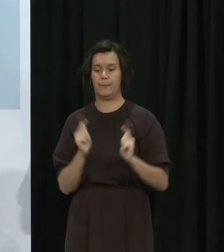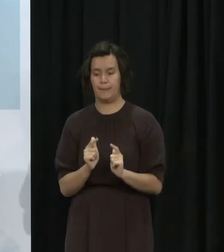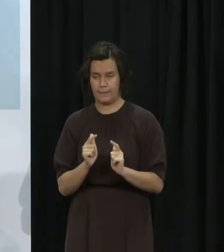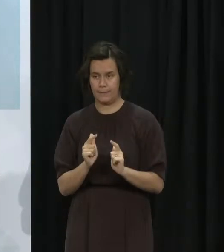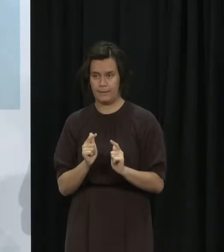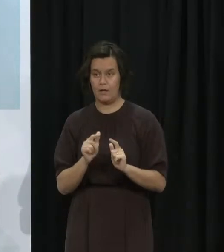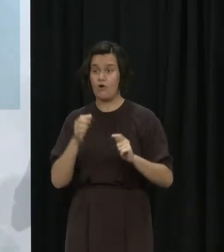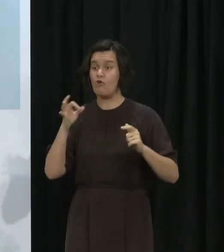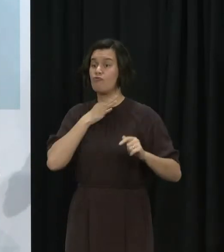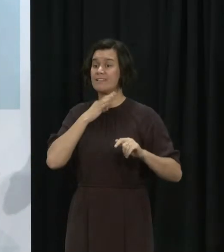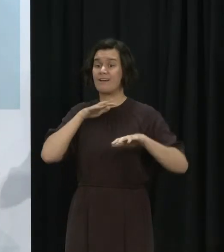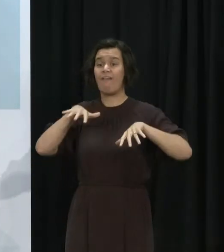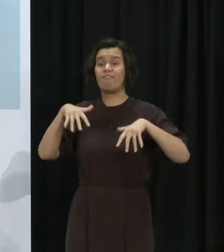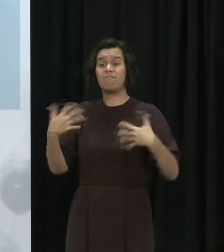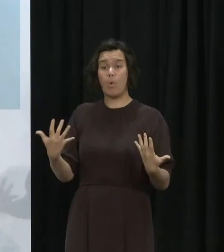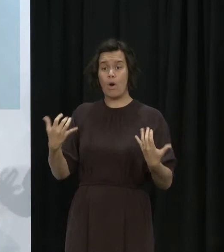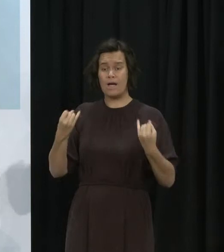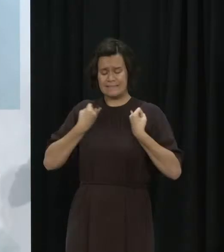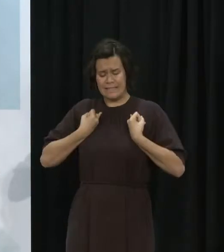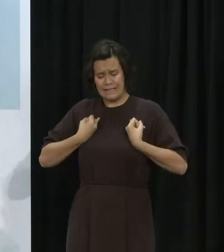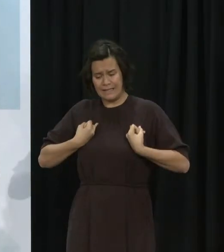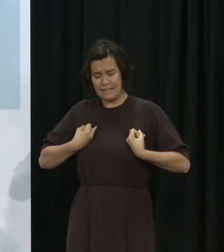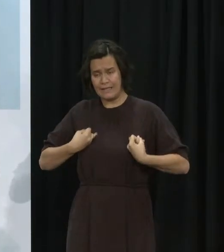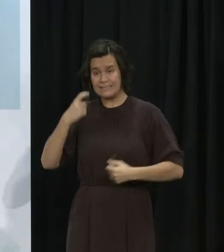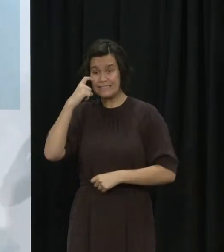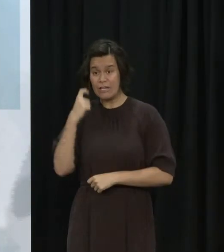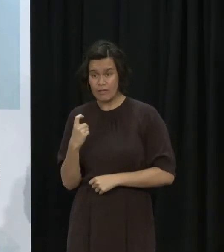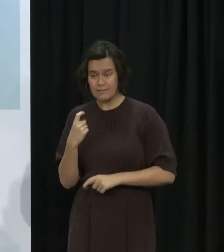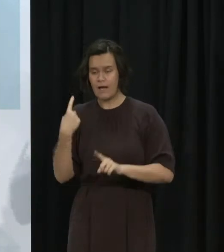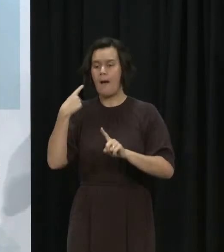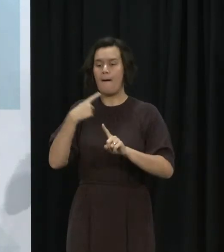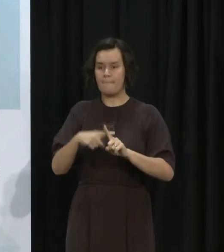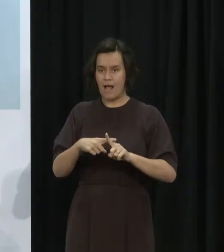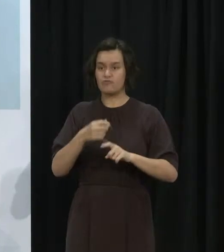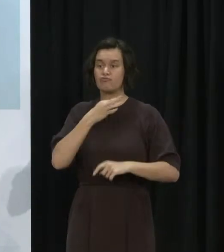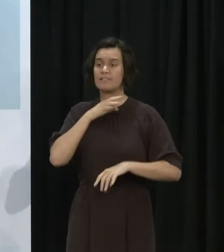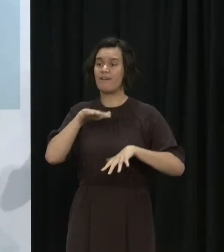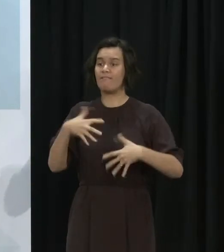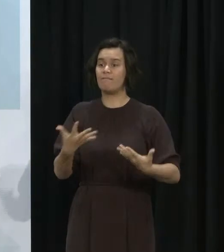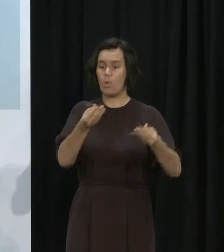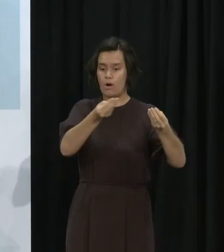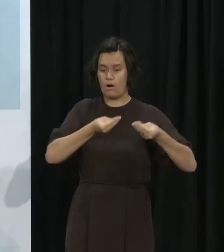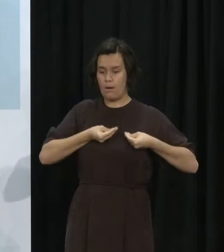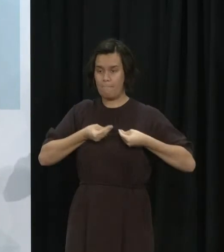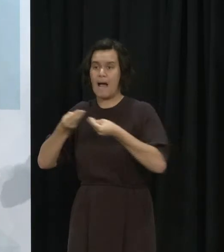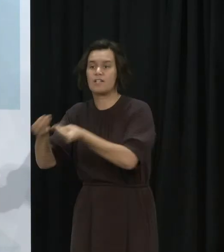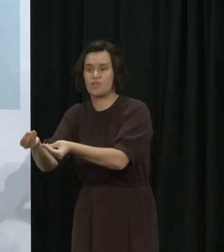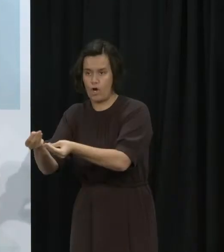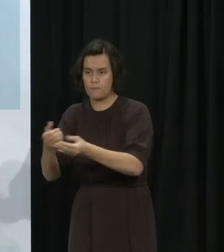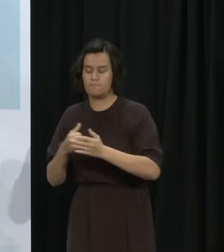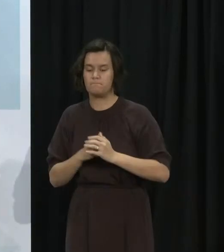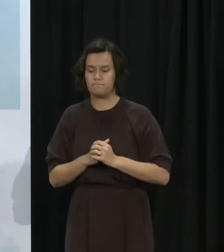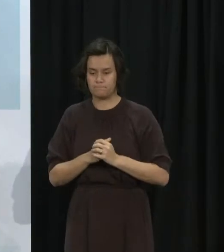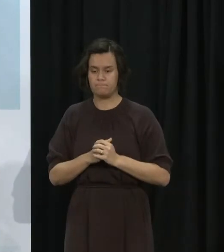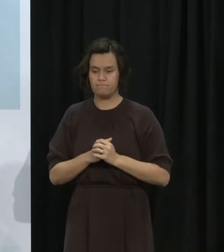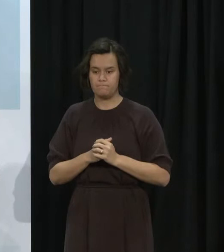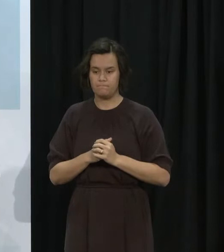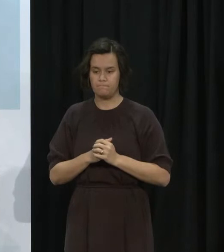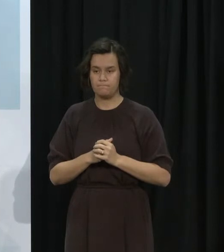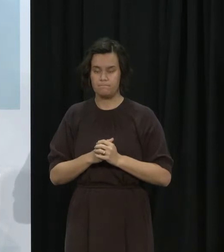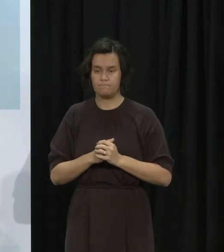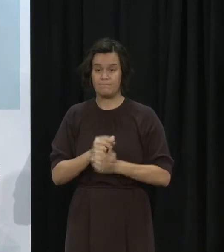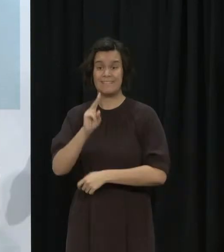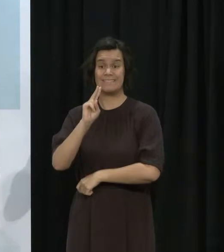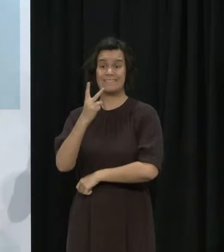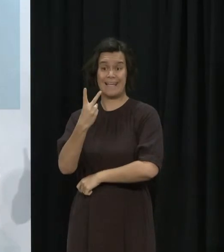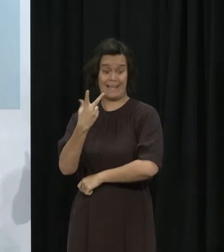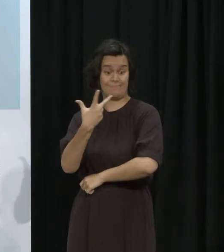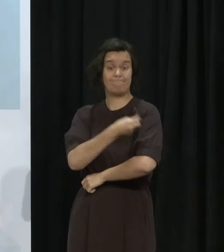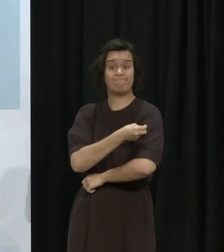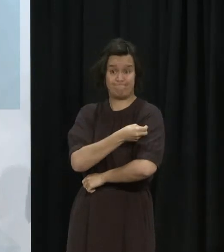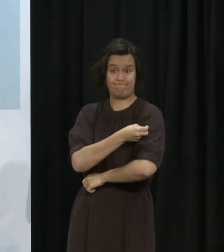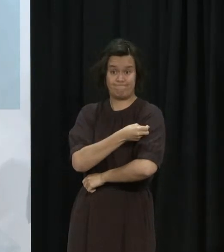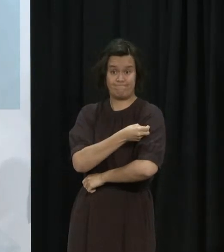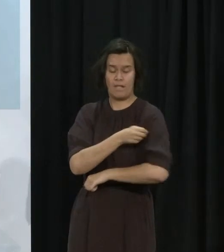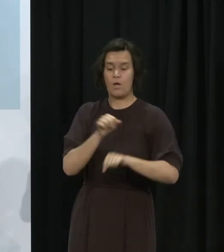kaiwhakatairanga. Ko te kano